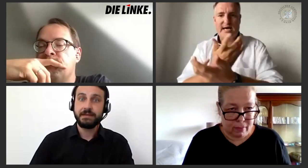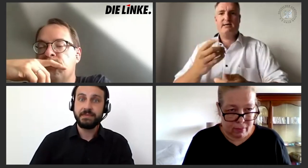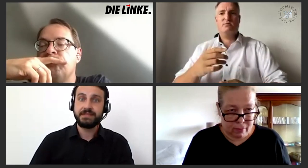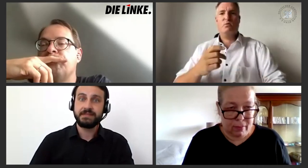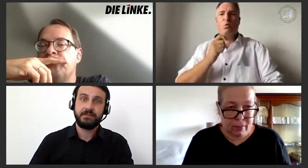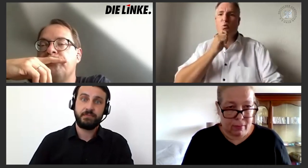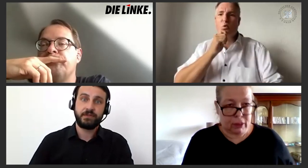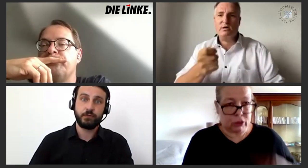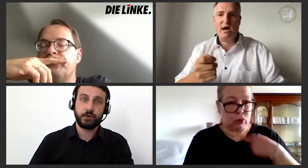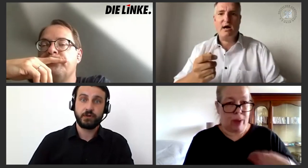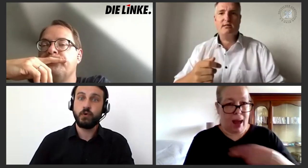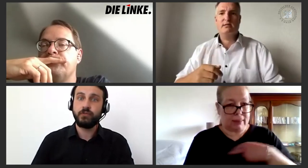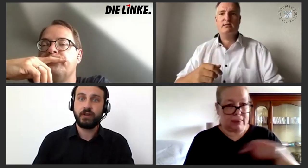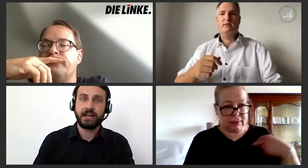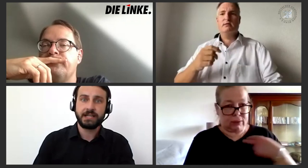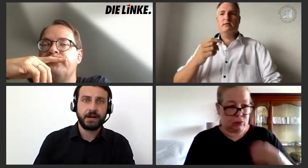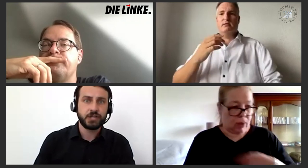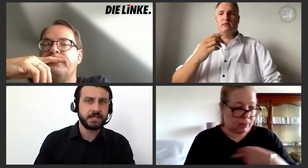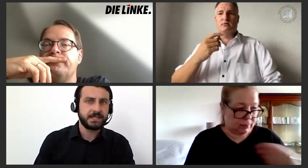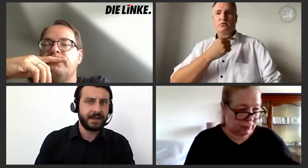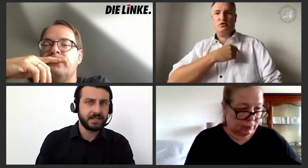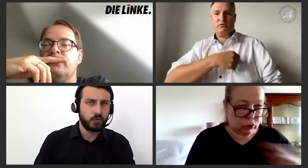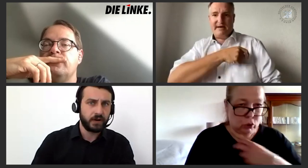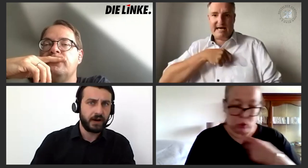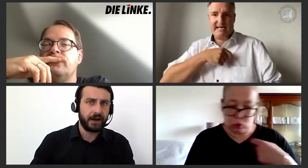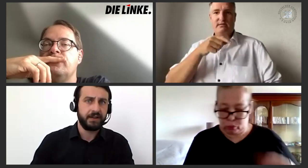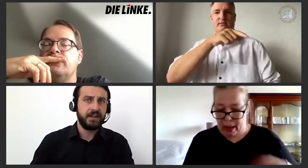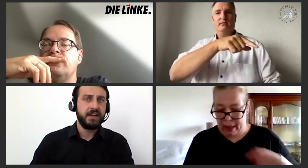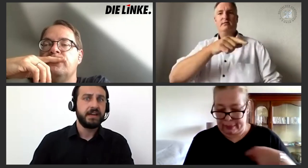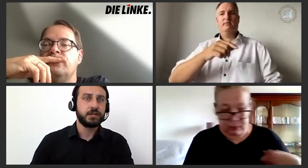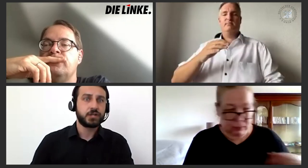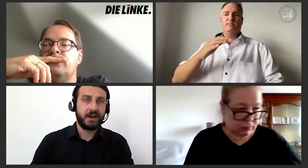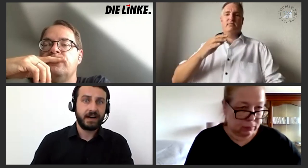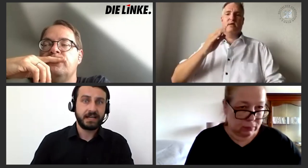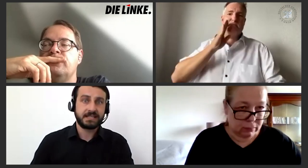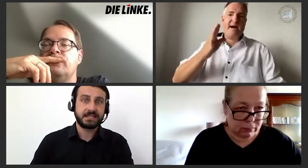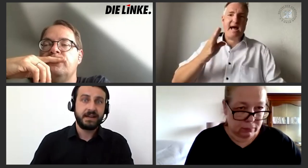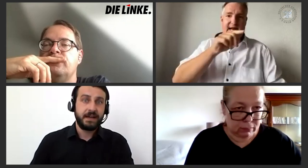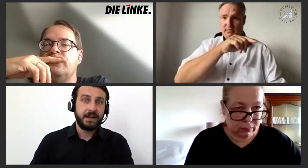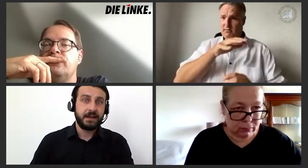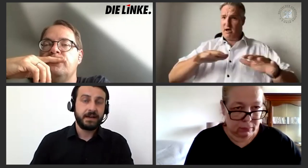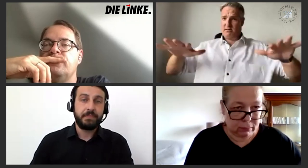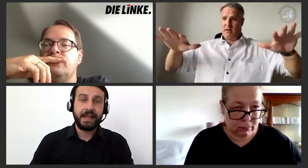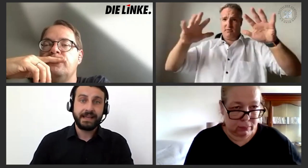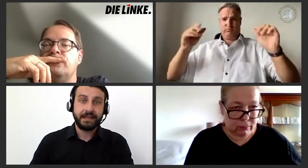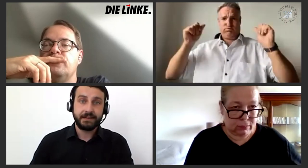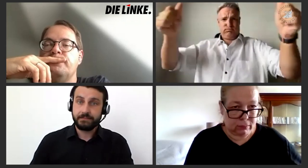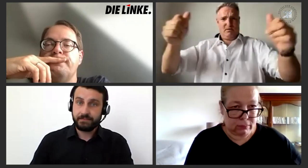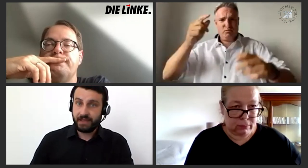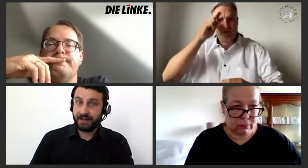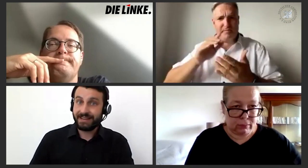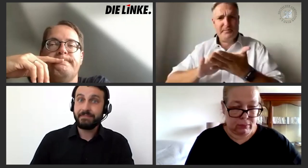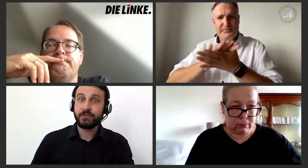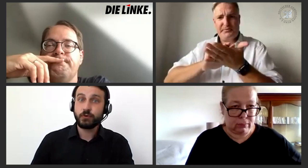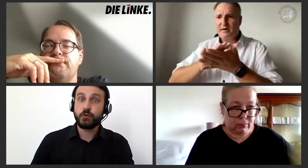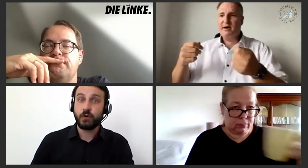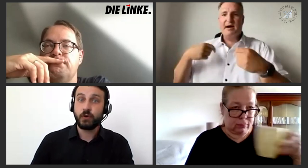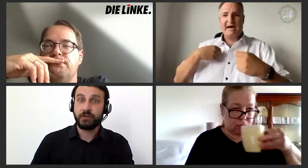offen kommuniziert, die mit mitwirkt. In Österreich beispielsweise, in Ungarn, in der Schweiz, Belgien, da